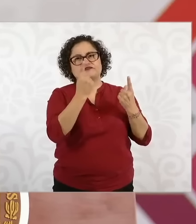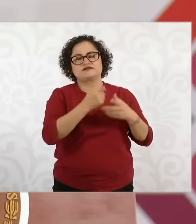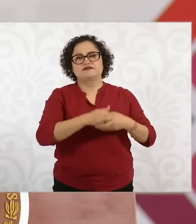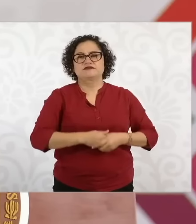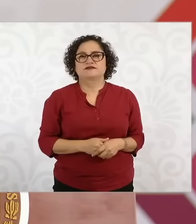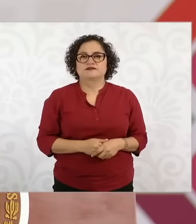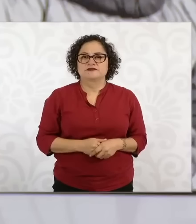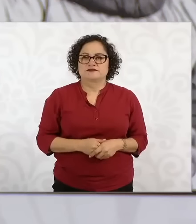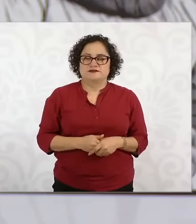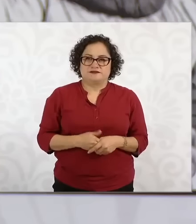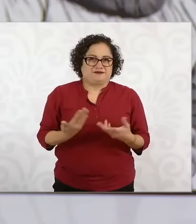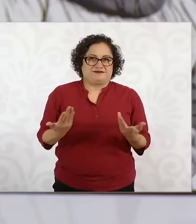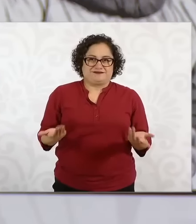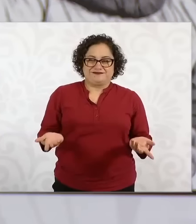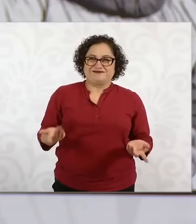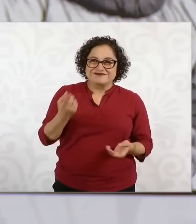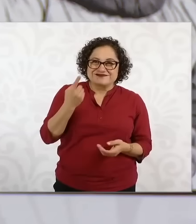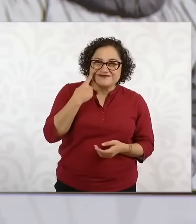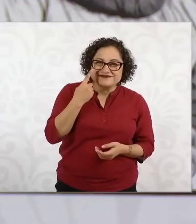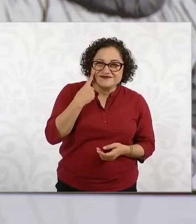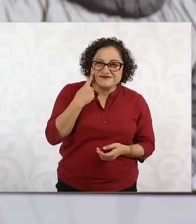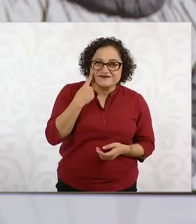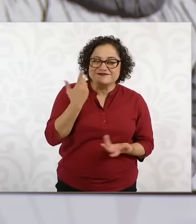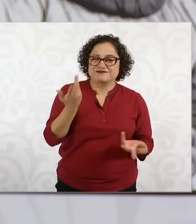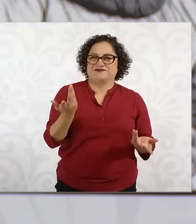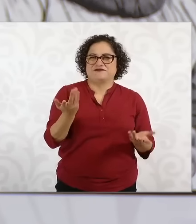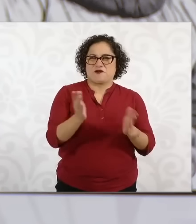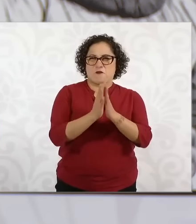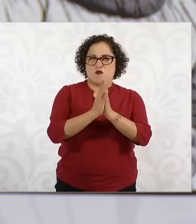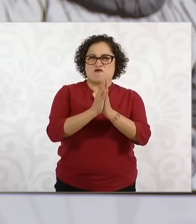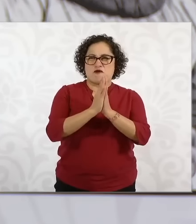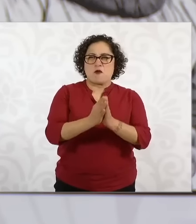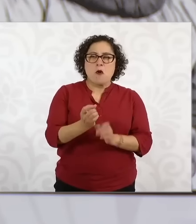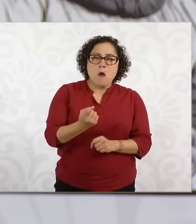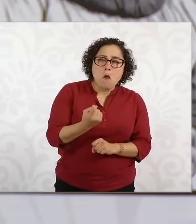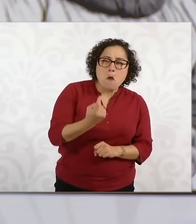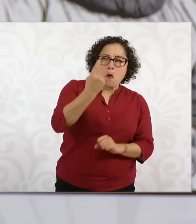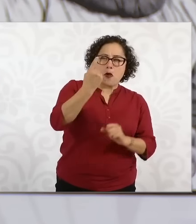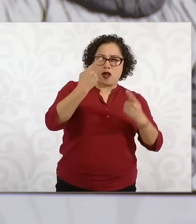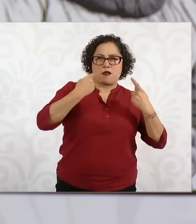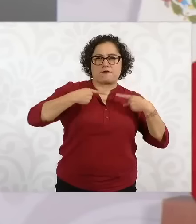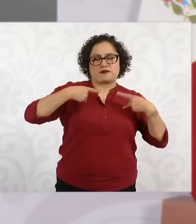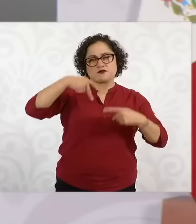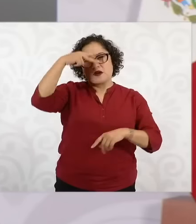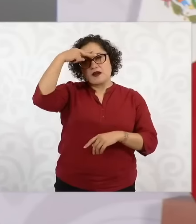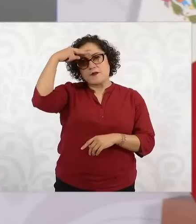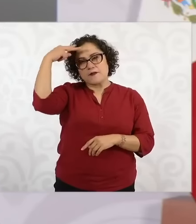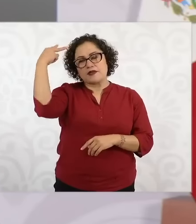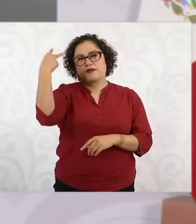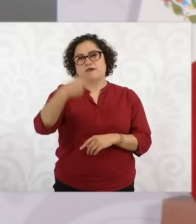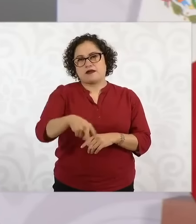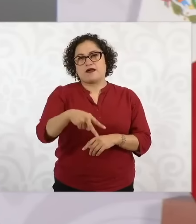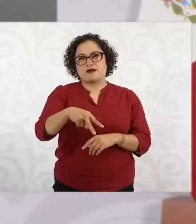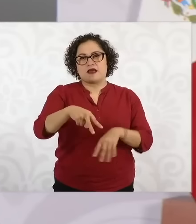Entonces, imagínense que un mexicano pueda poner después de lo que han